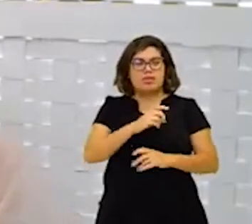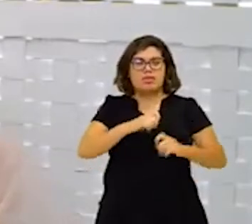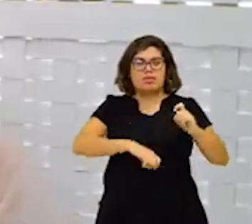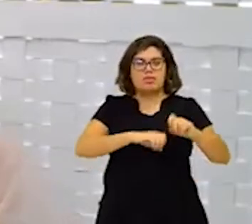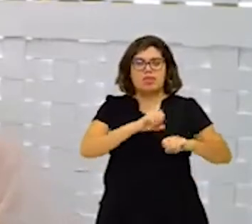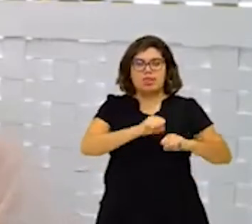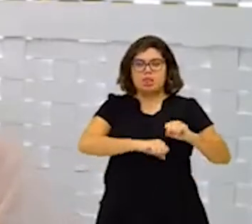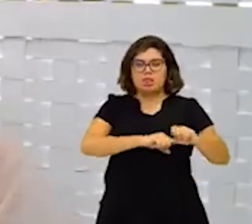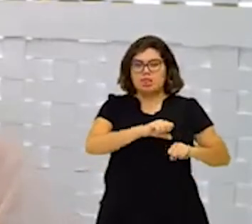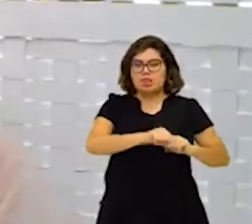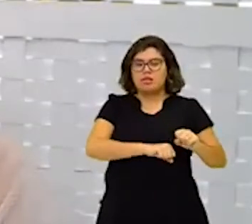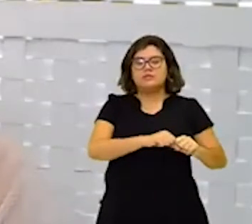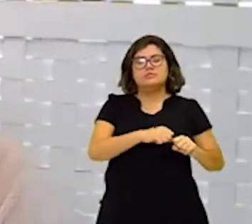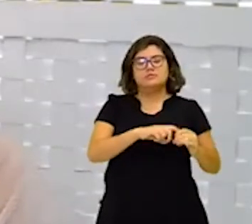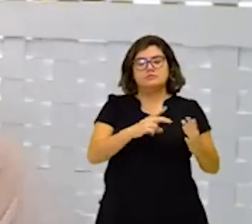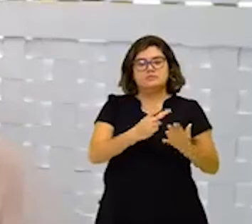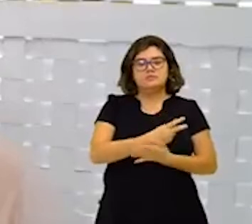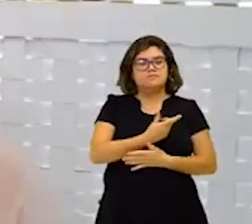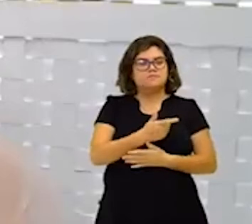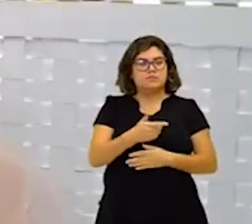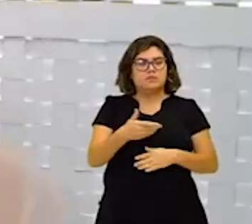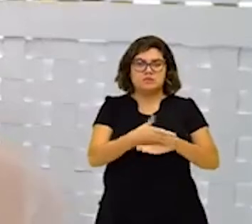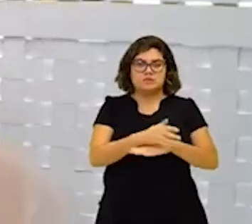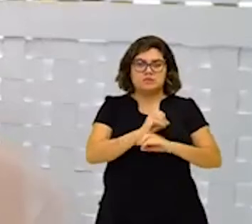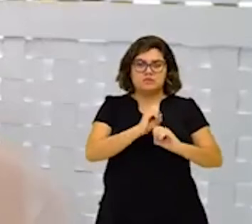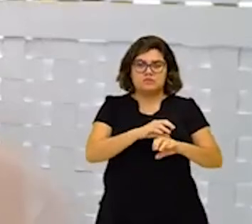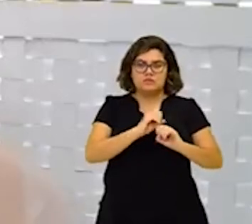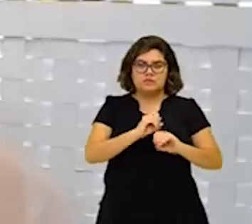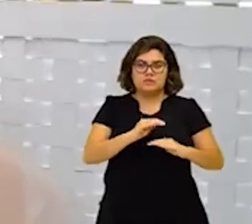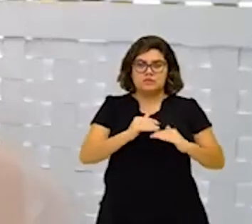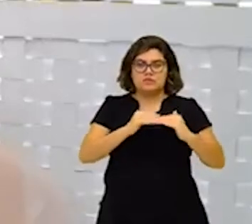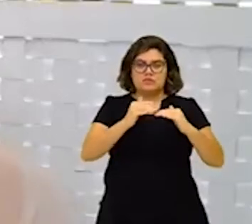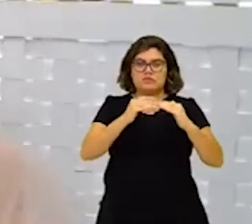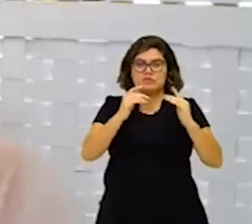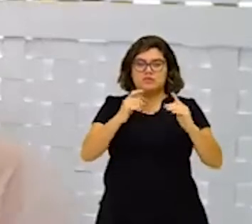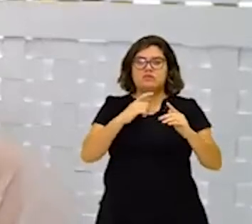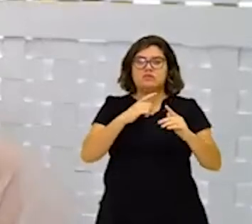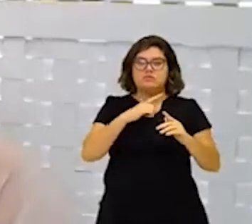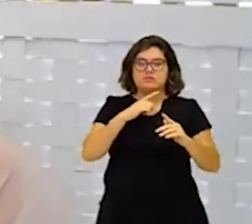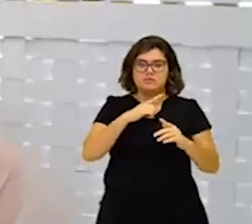acesso à saúde educação e habitação cumprirem a possibilidade de resistência no trabalho por